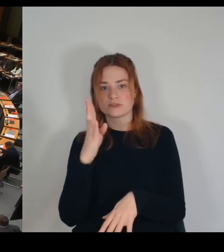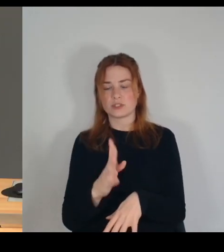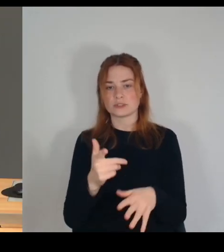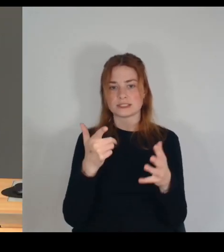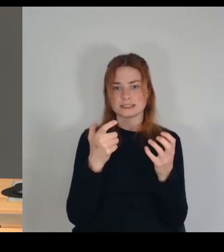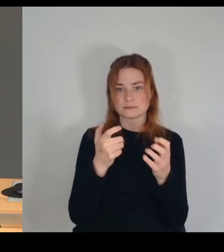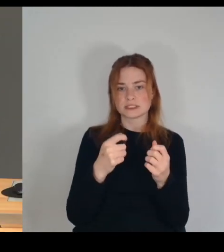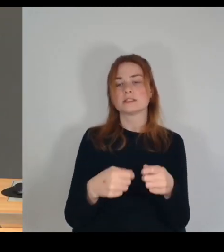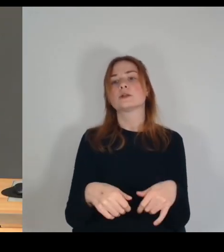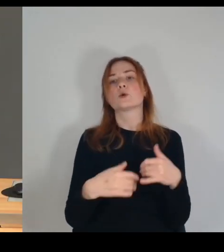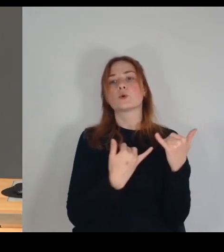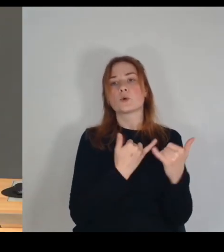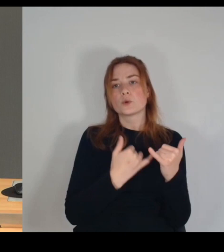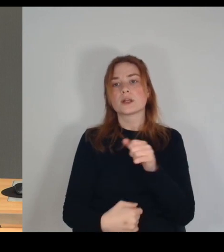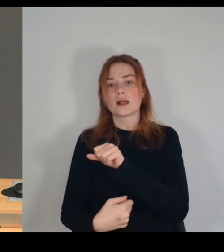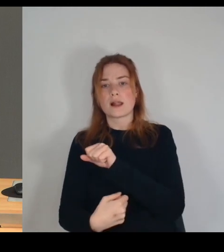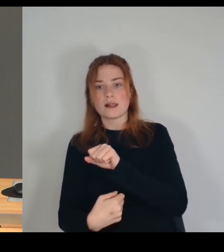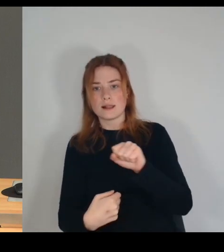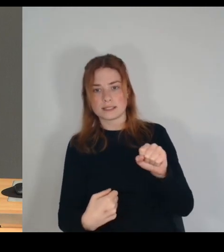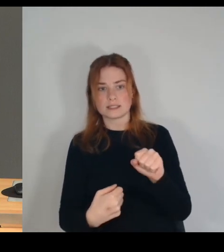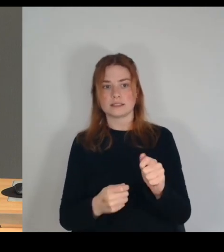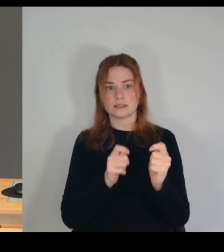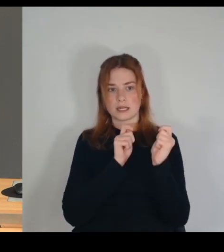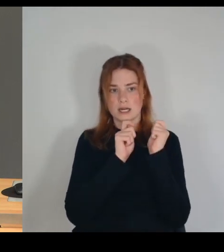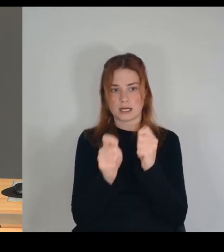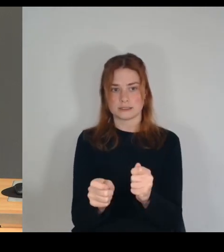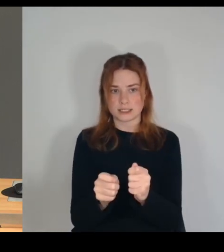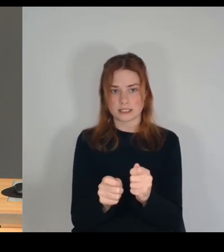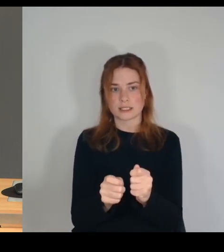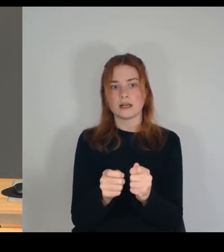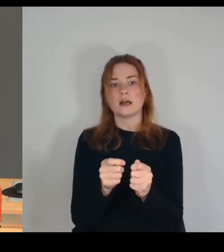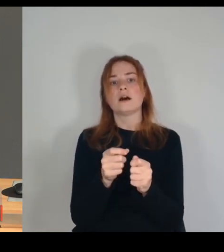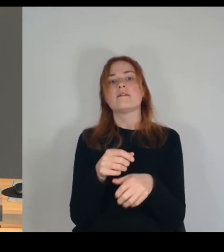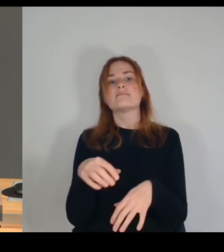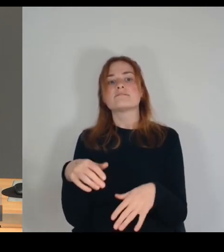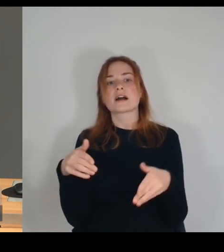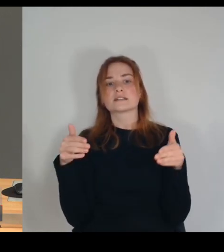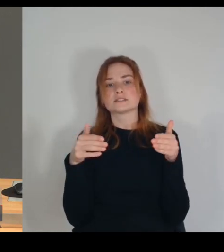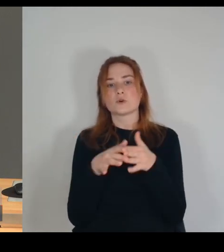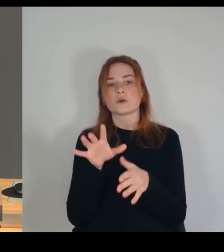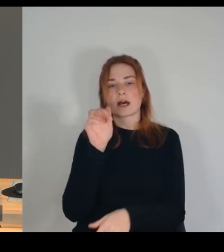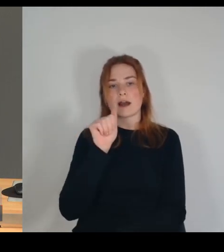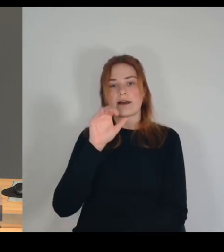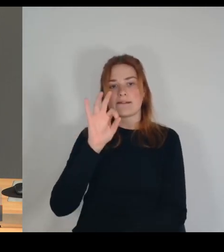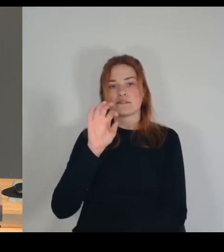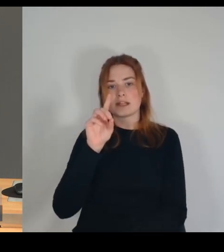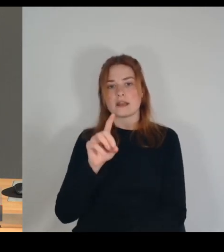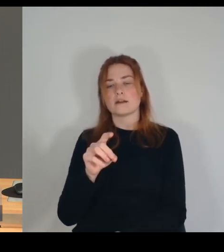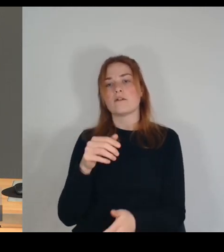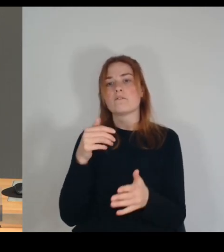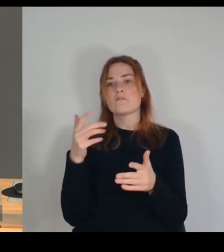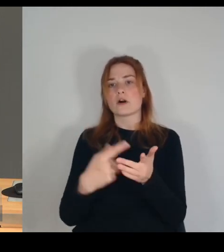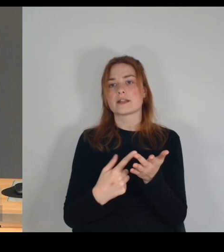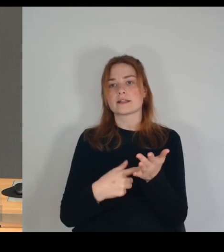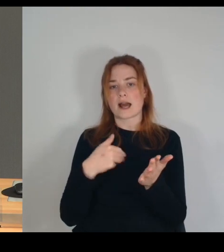auch mit geändertem Berichtsdatum. Wer den Antrag dennoch annehmen möchte, den bitte ich um das Handzeichen. Das sind die Fraktionen von